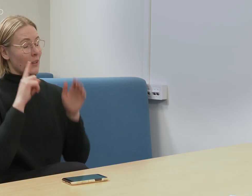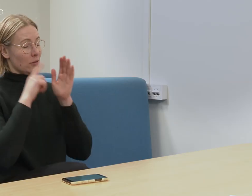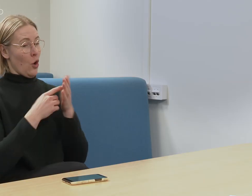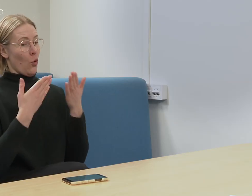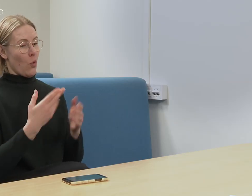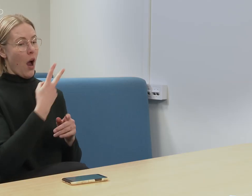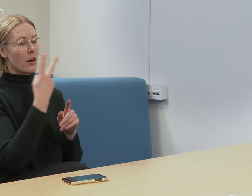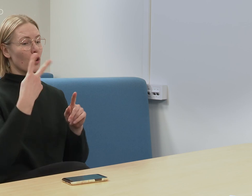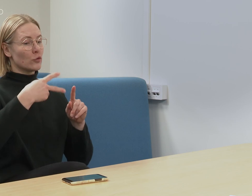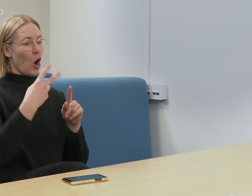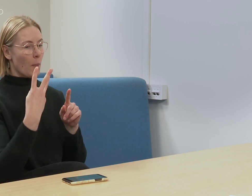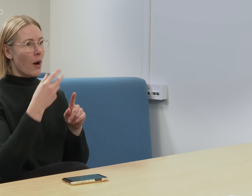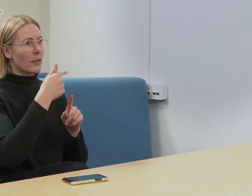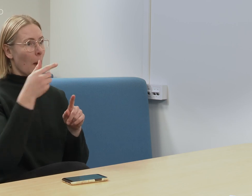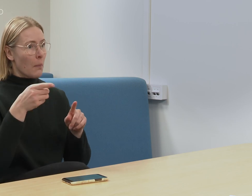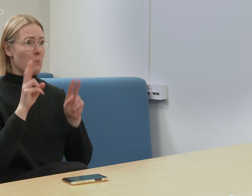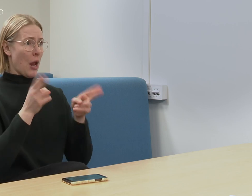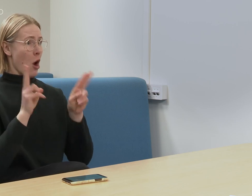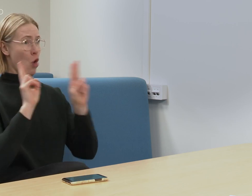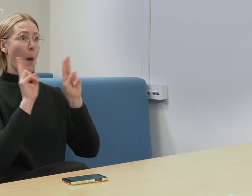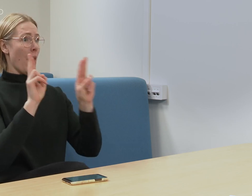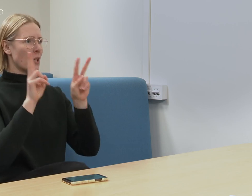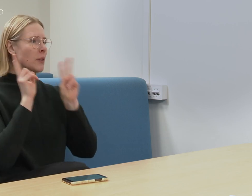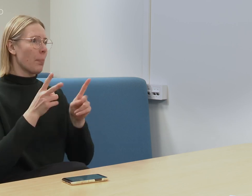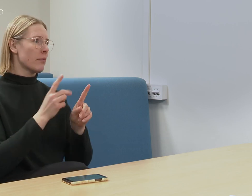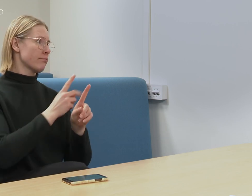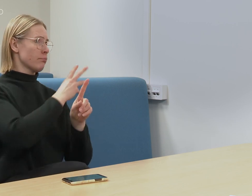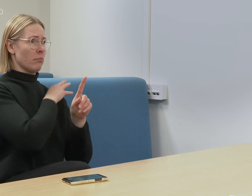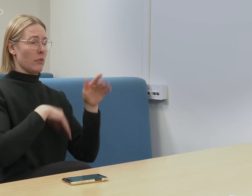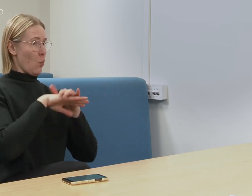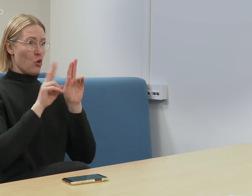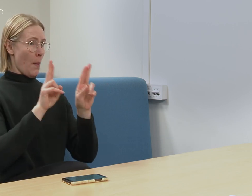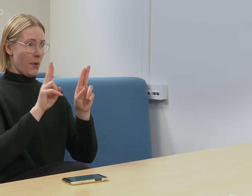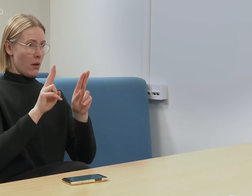Toimiiko tekstipuhelupalvelu täysin normaalisti koko tämän vuoden?